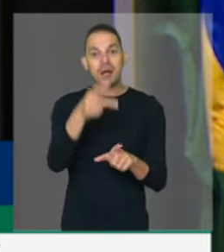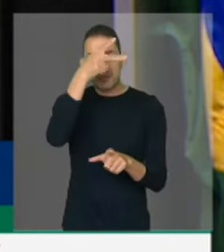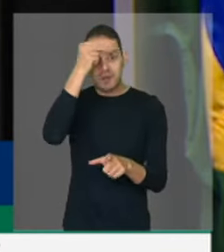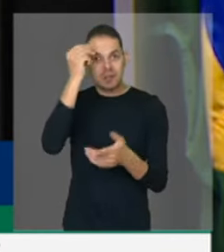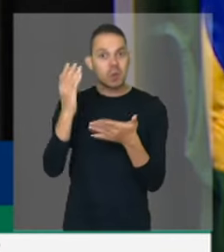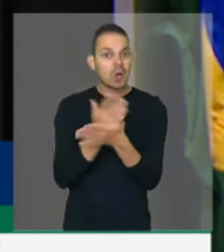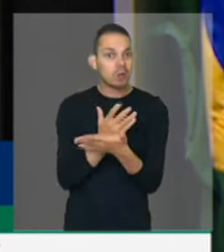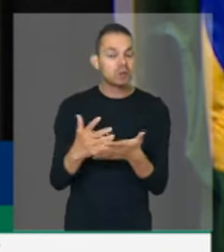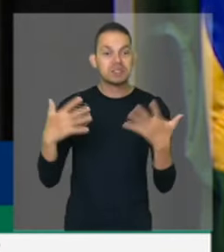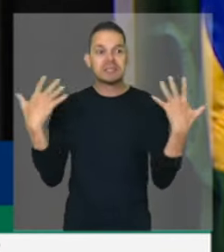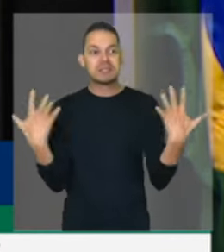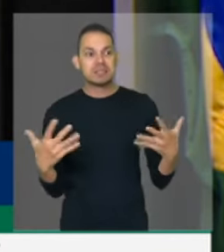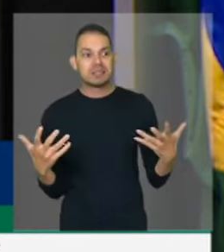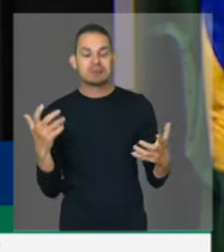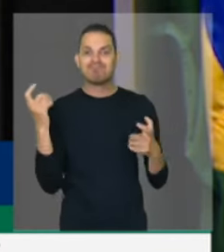MAIS LEITOS DE UTI. EU TENHO ANDADO PELO INTERIOR DE SÃO